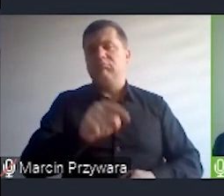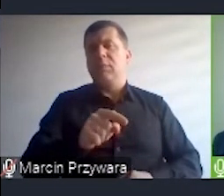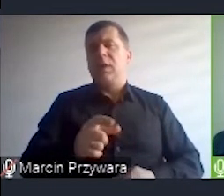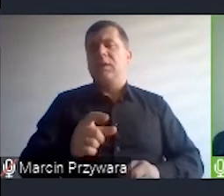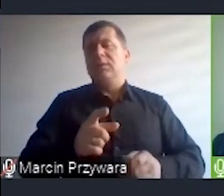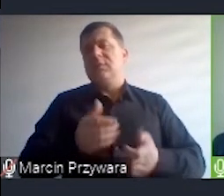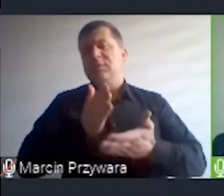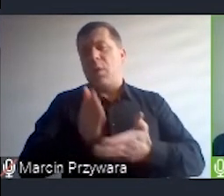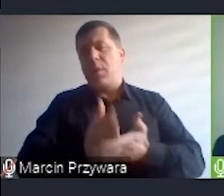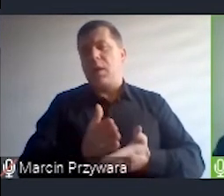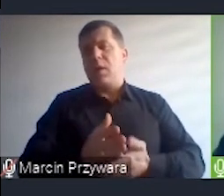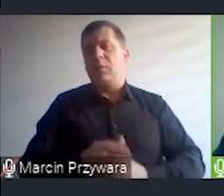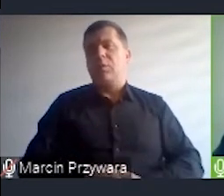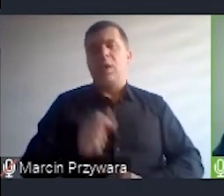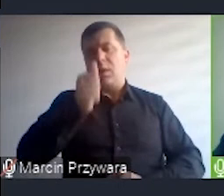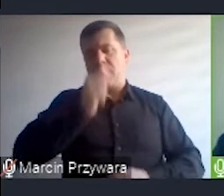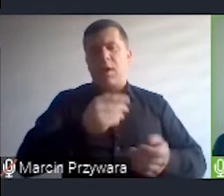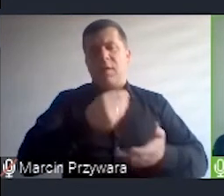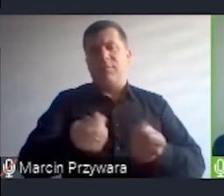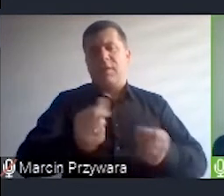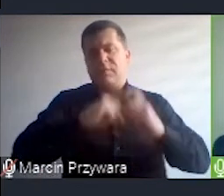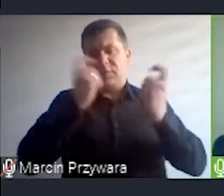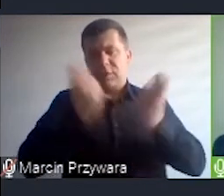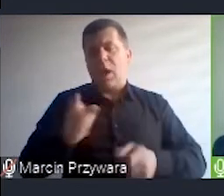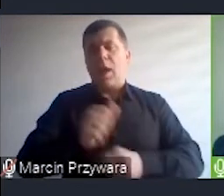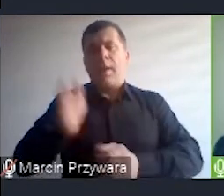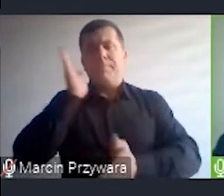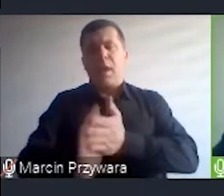tutaj możecie finansować w całości a ten jest bezpośrednio związany.